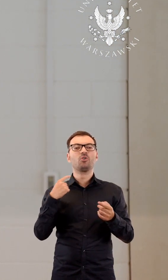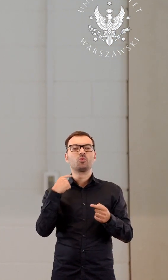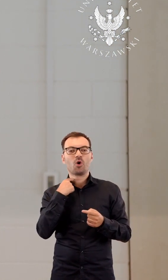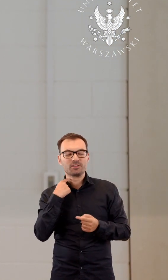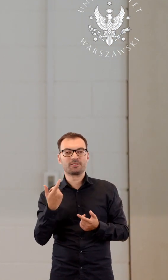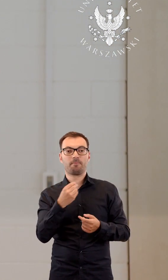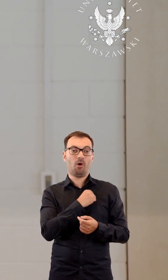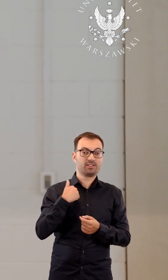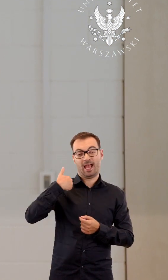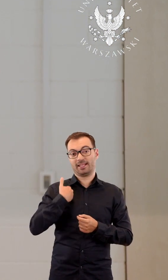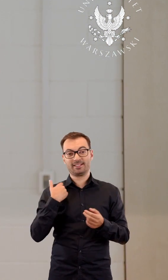zarówno polskich i angielskich,